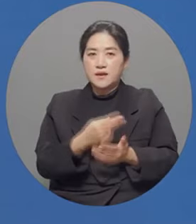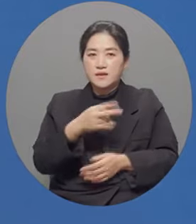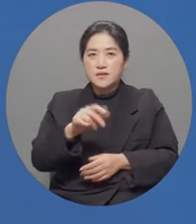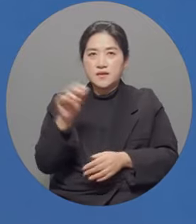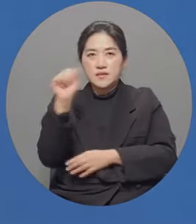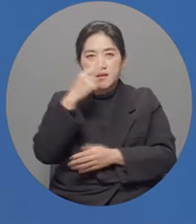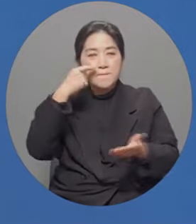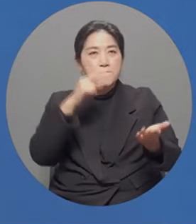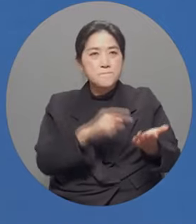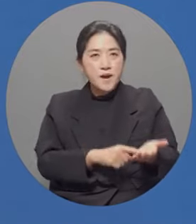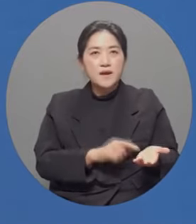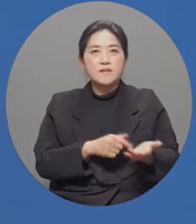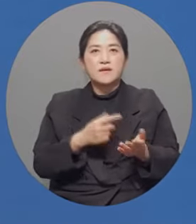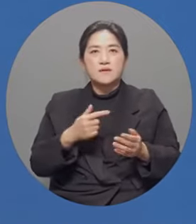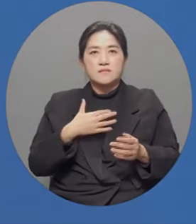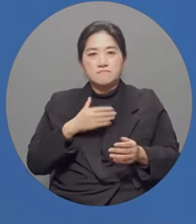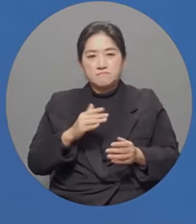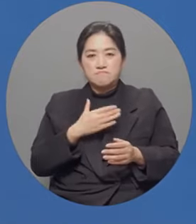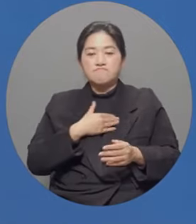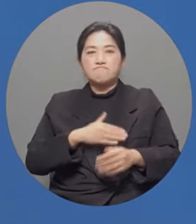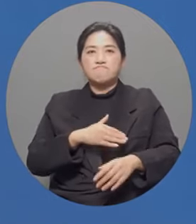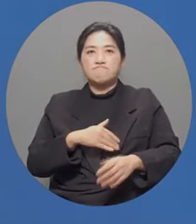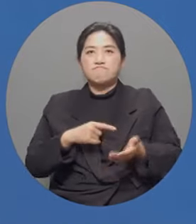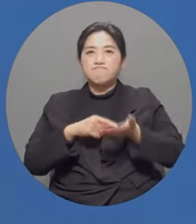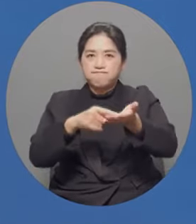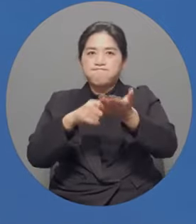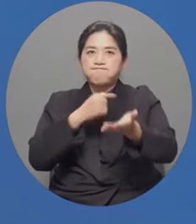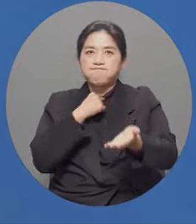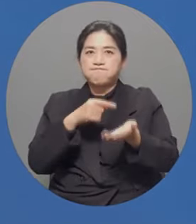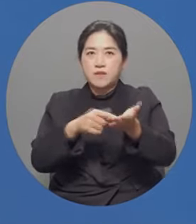대리 기사를 찾았다며 이의를 신청했습니다. MBC 뉴스 신재웅입니다.